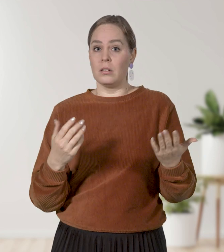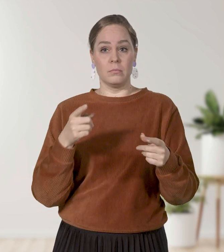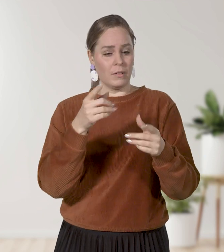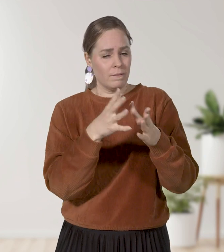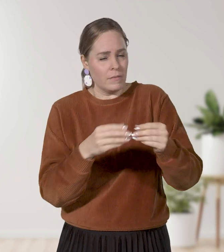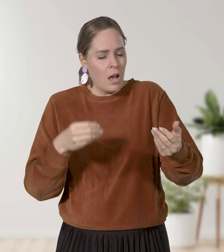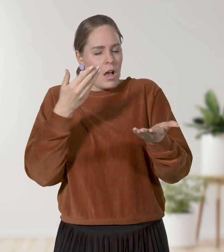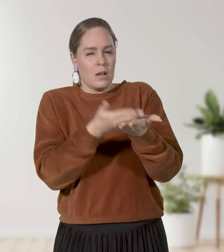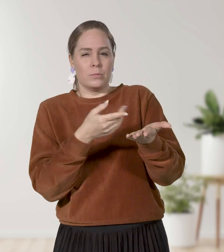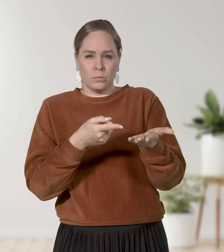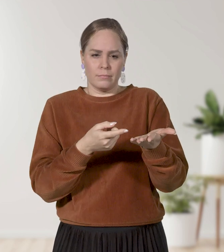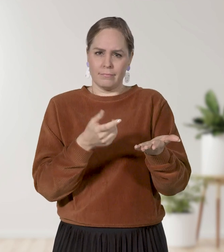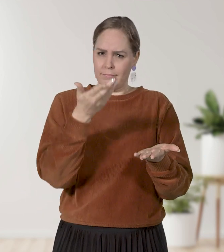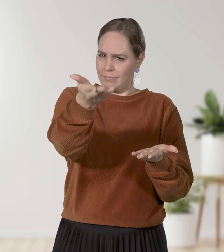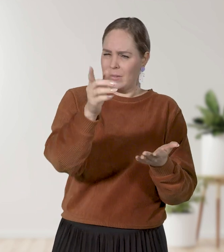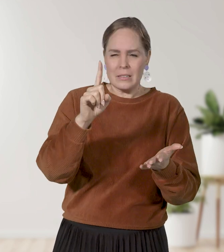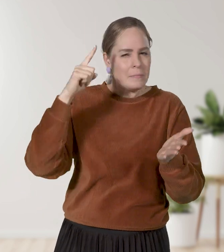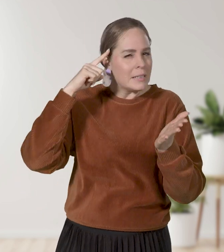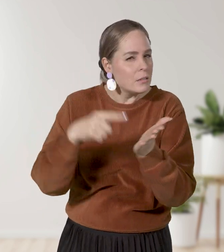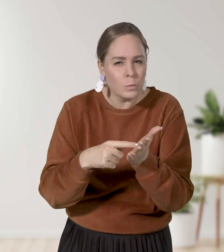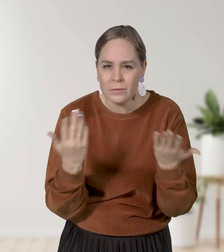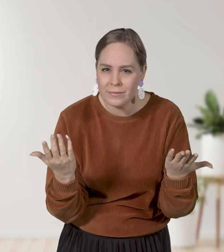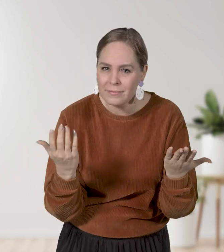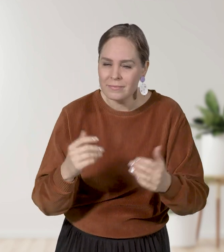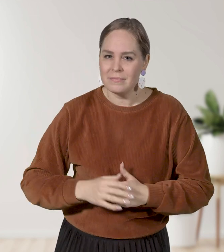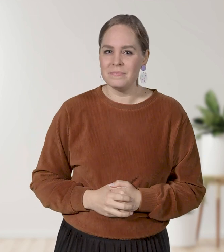Mitä vapaaehtoisuus merkitsee sinulle?